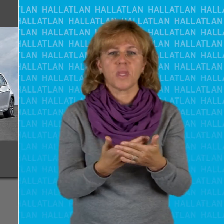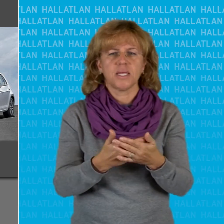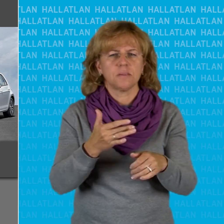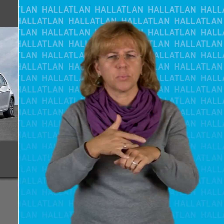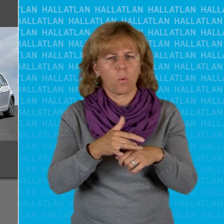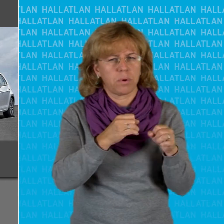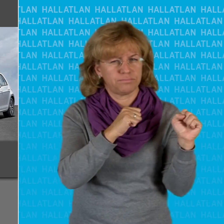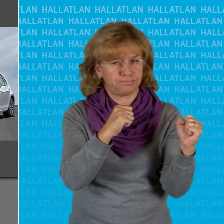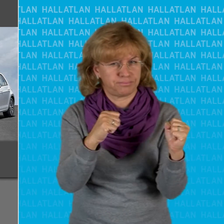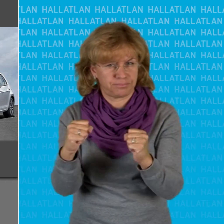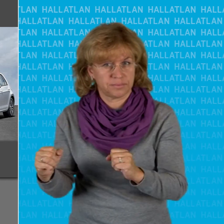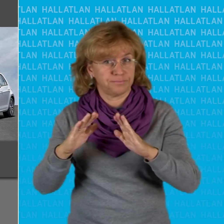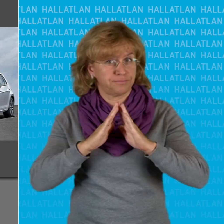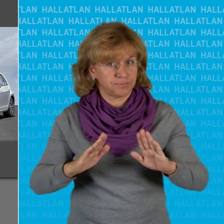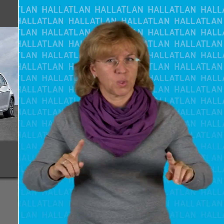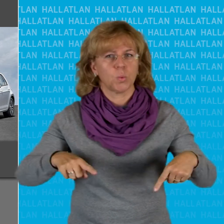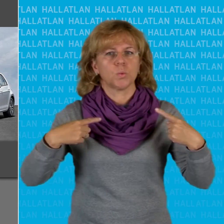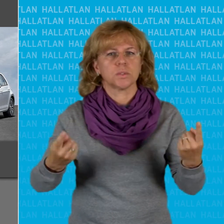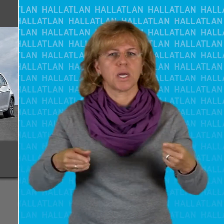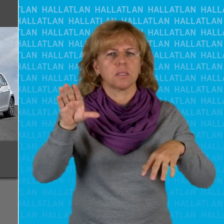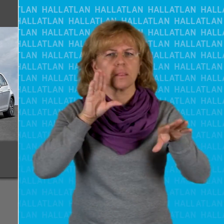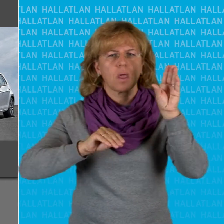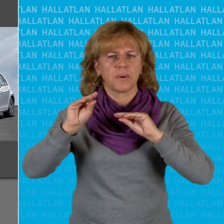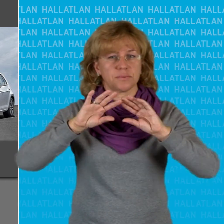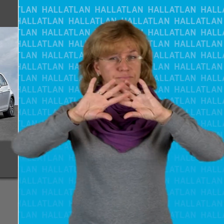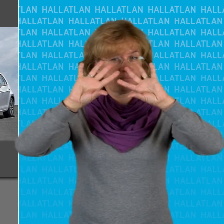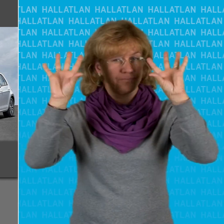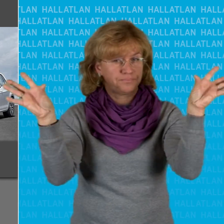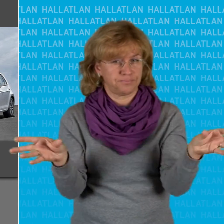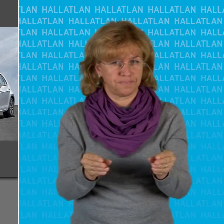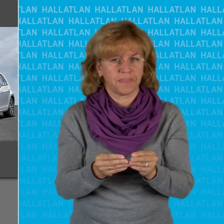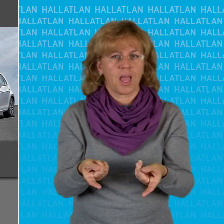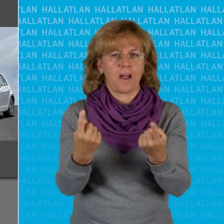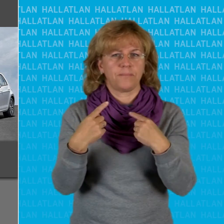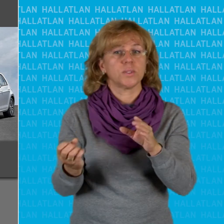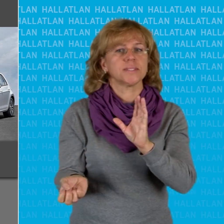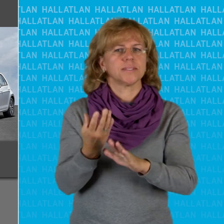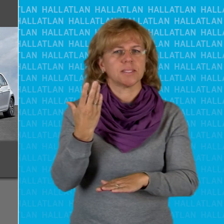A tesztelés végén összesítik a tapasztalatokat,